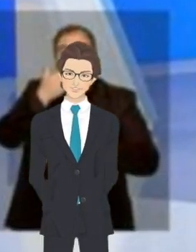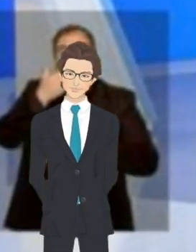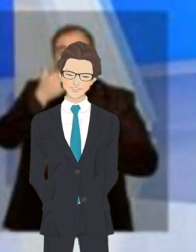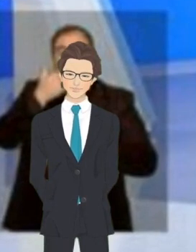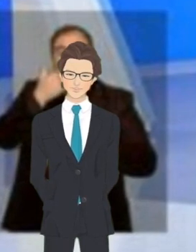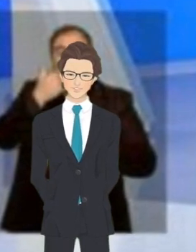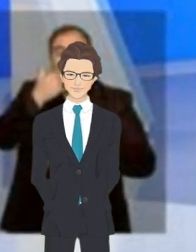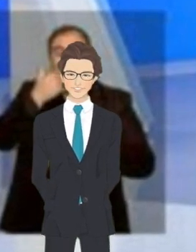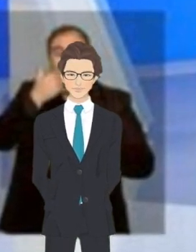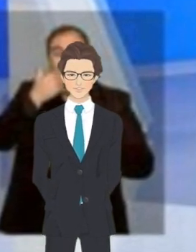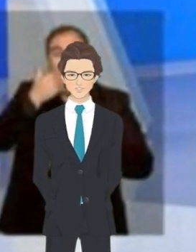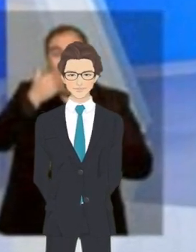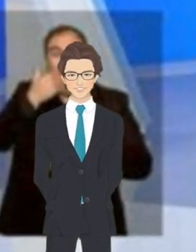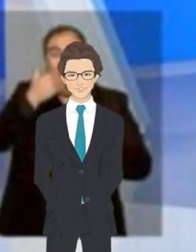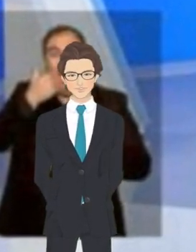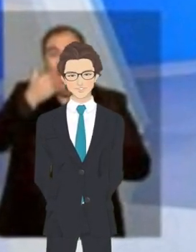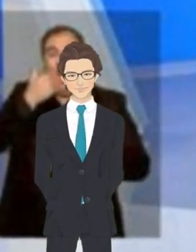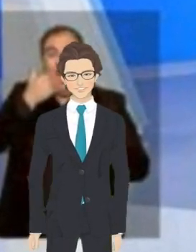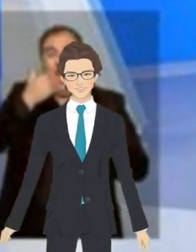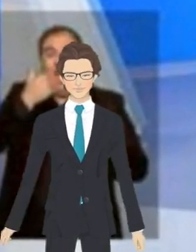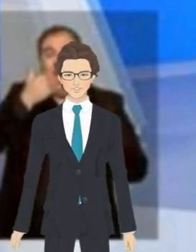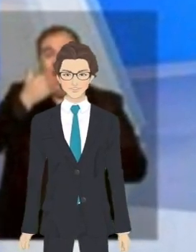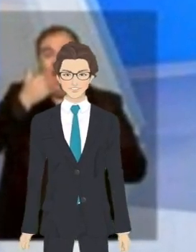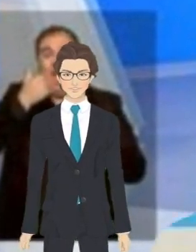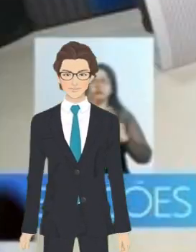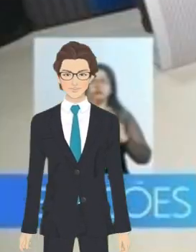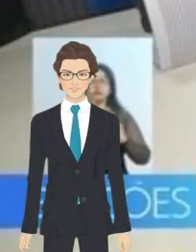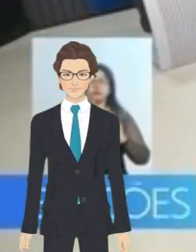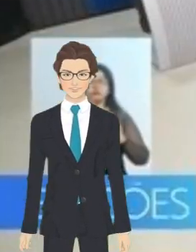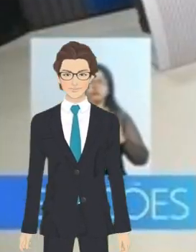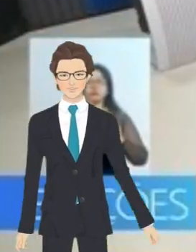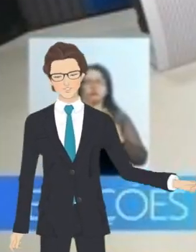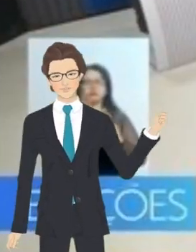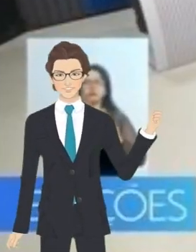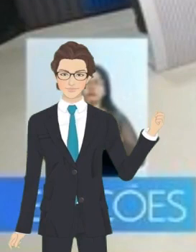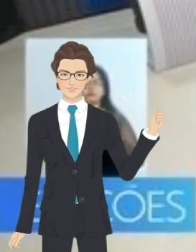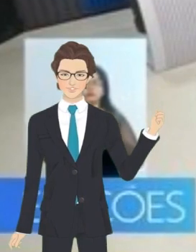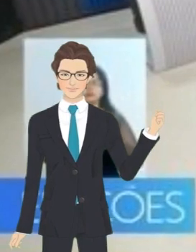O evento foi mediado pelo jornalista César Tralli e transmitido ao vivo pela TV Globo,